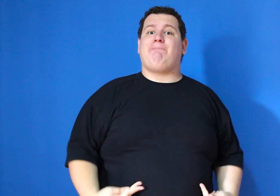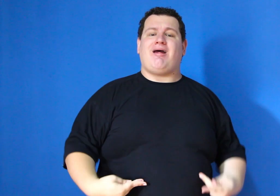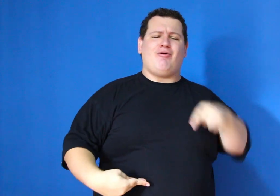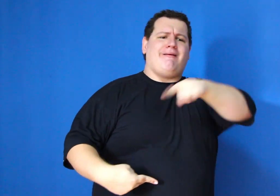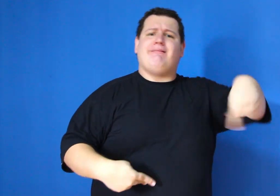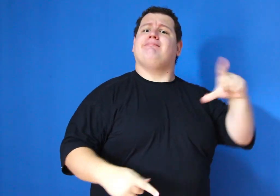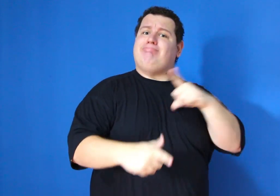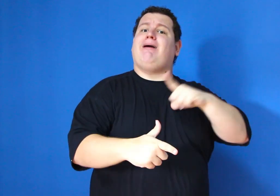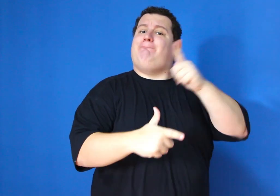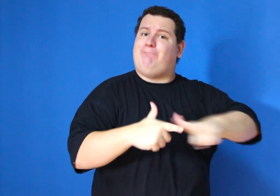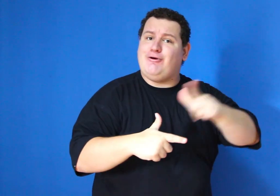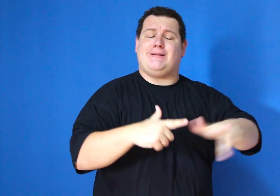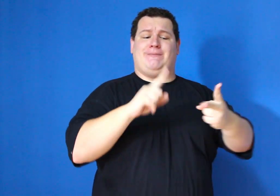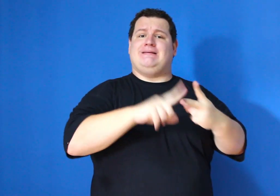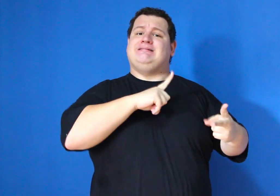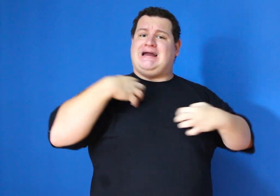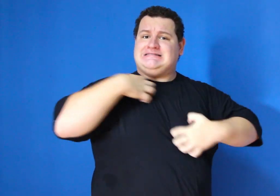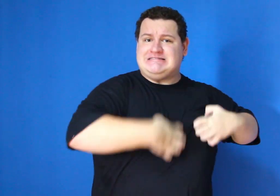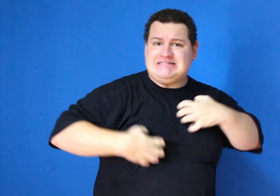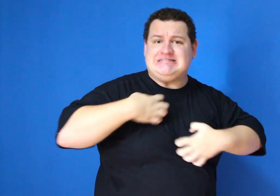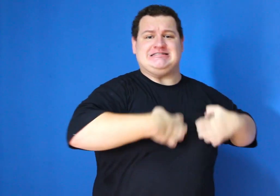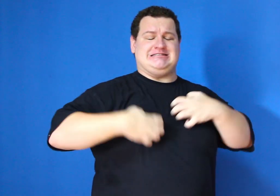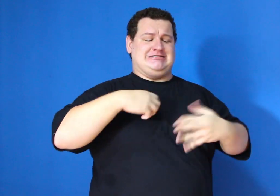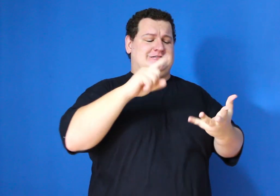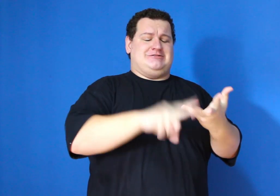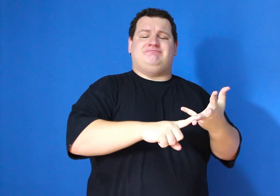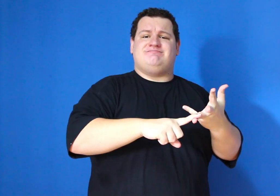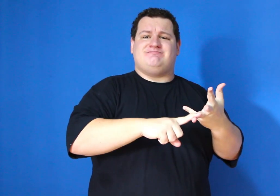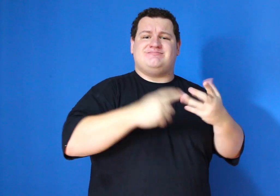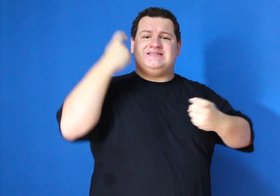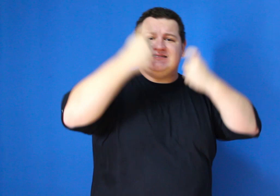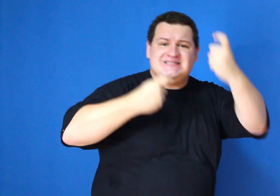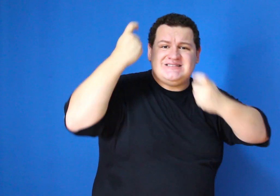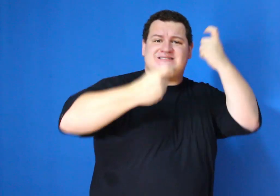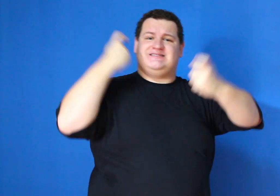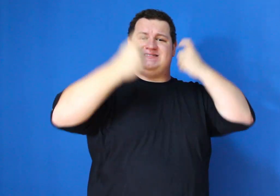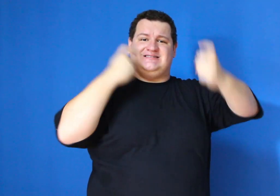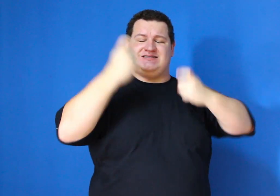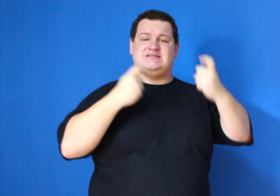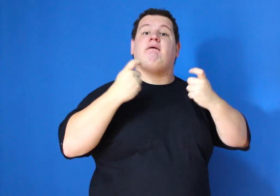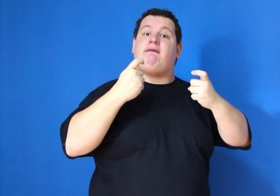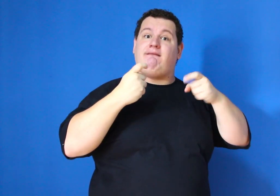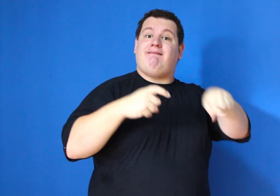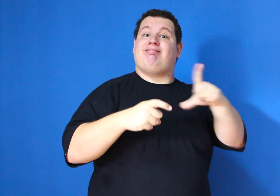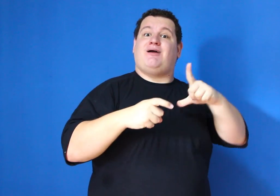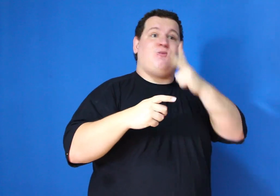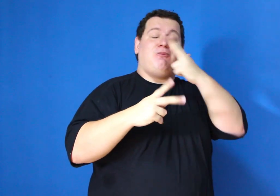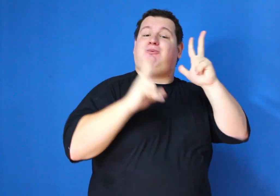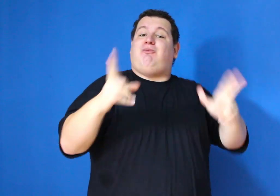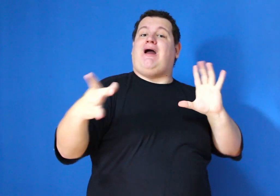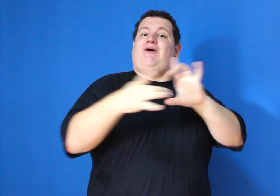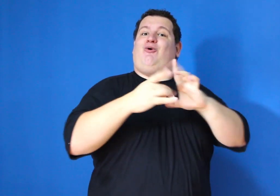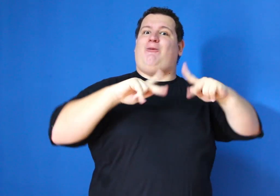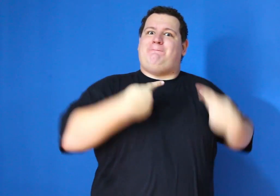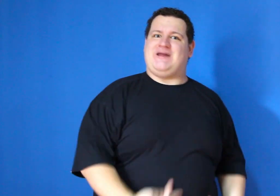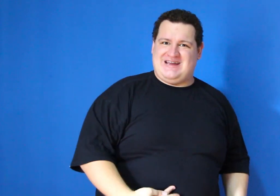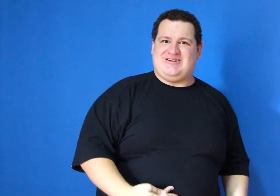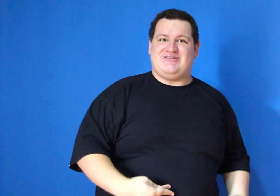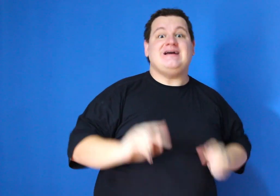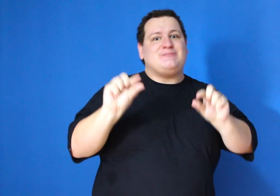Eles apresentam seus problemas, angústias e preocupações como qualquer humano.